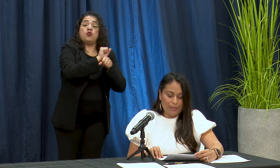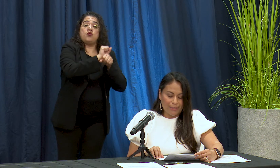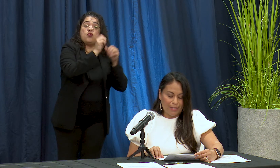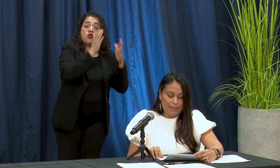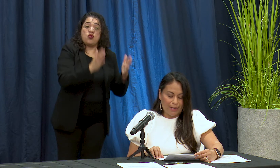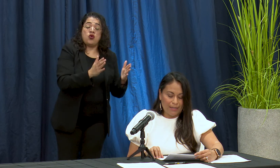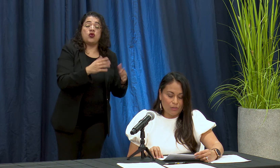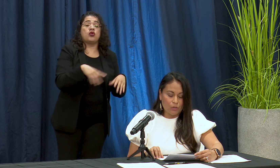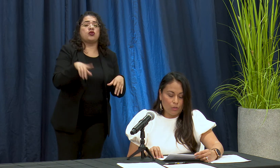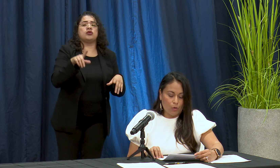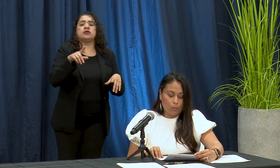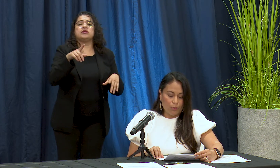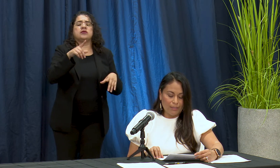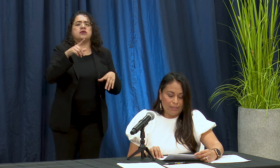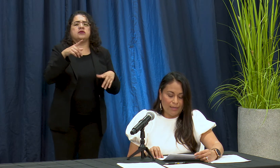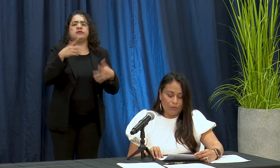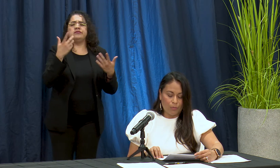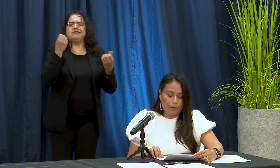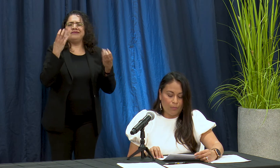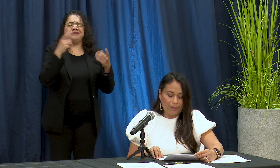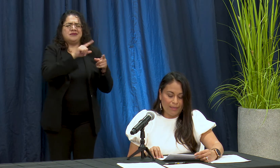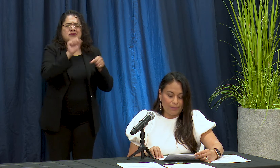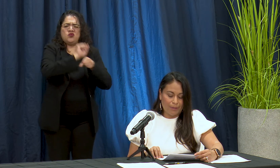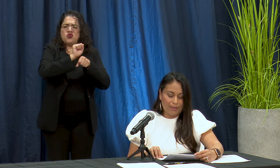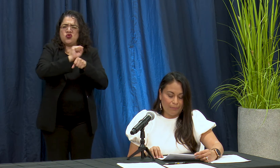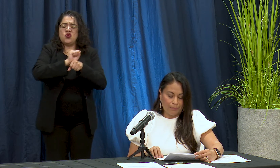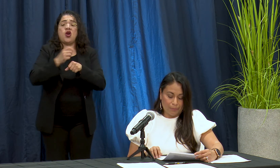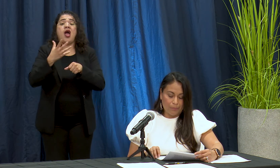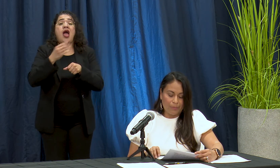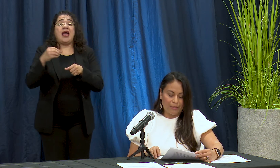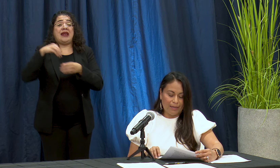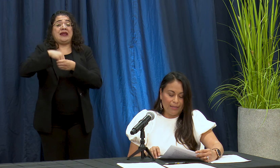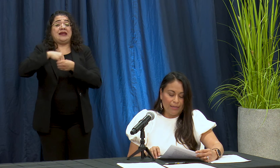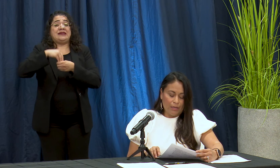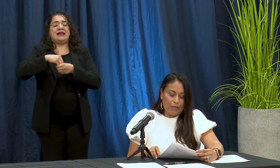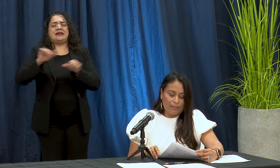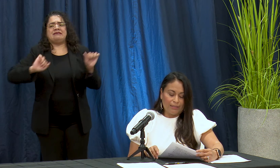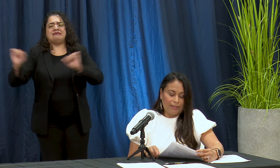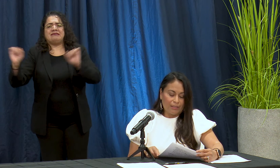Pisa in areas como neighs Ianto mado medias parle de matar las Interac